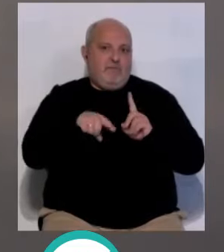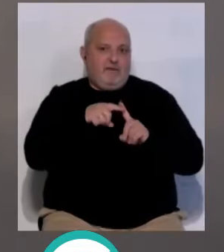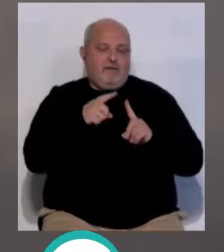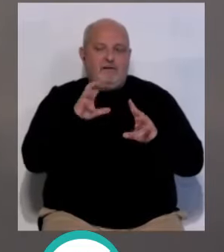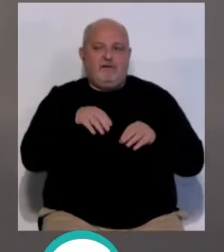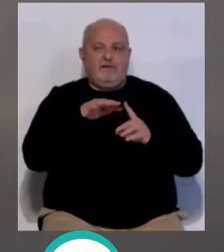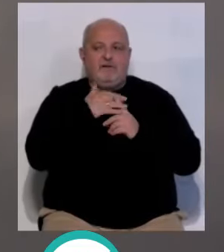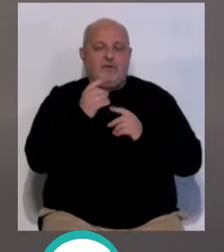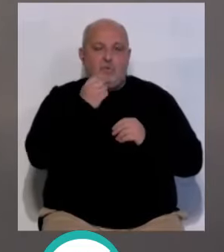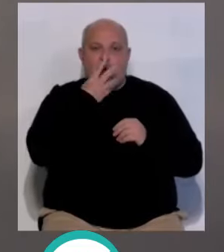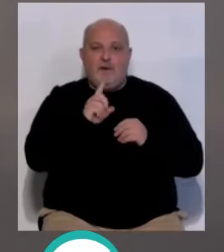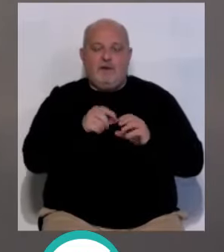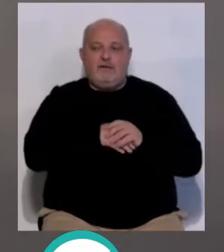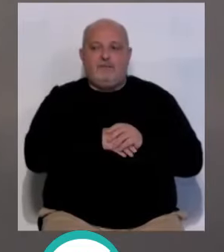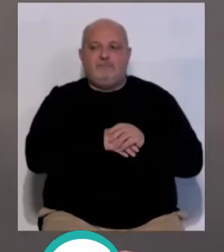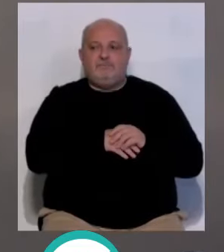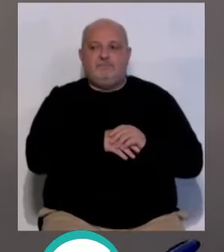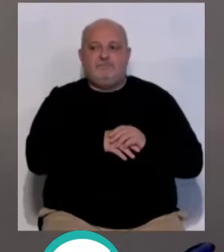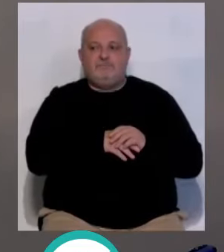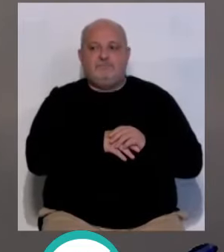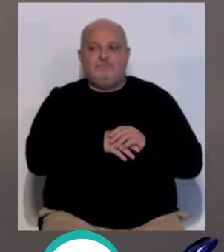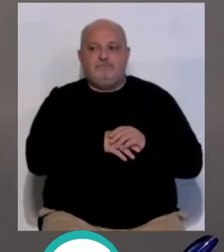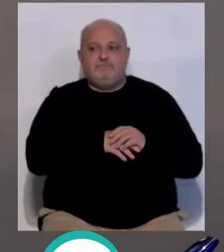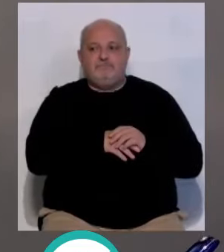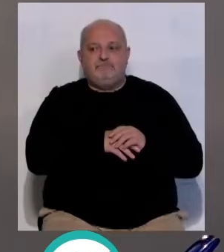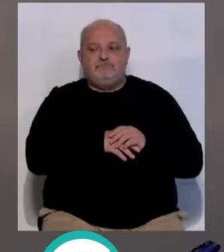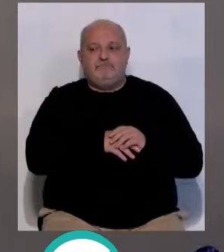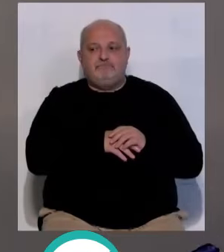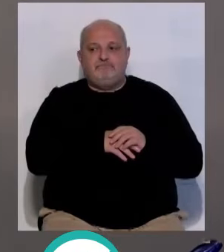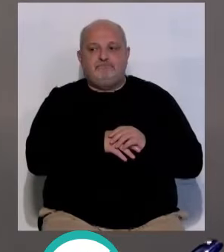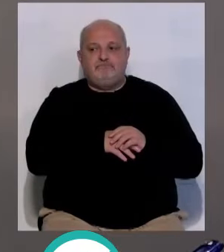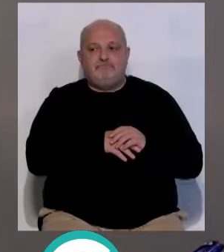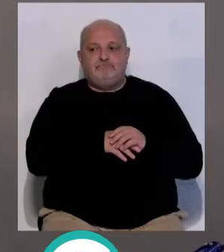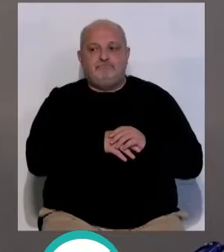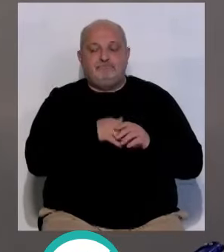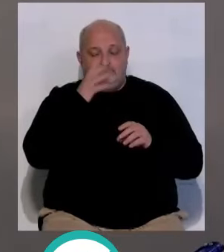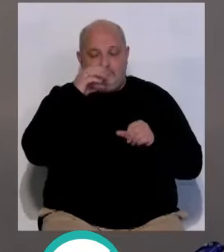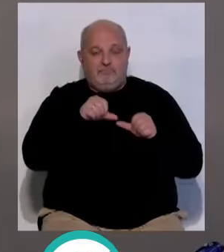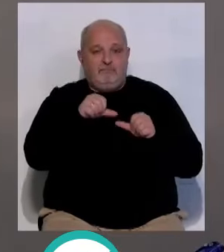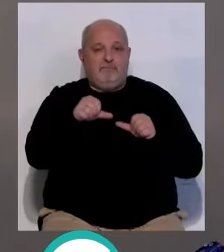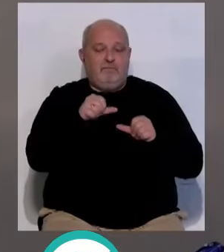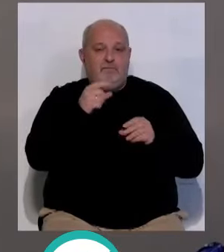situación no es buena ahora mismo No es nada buena y Bueno yo creo que la sensación Es que para el